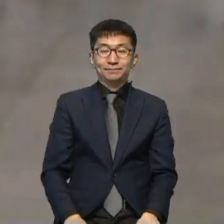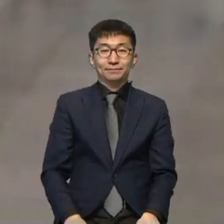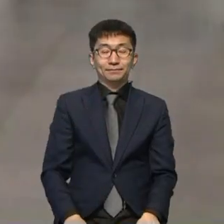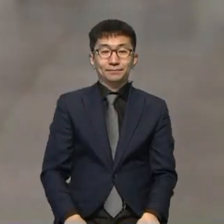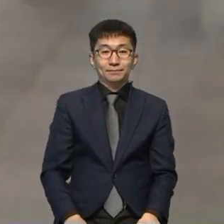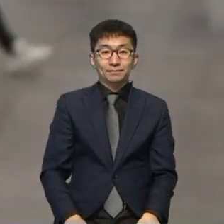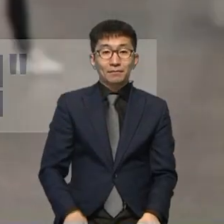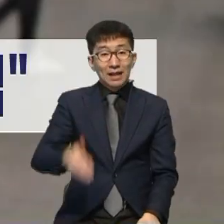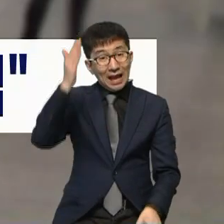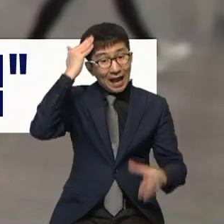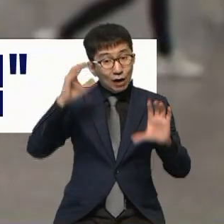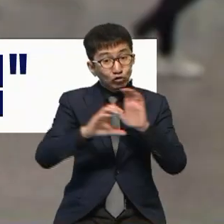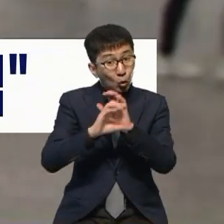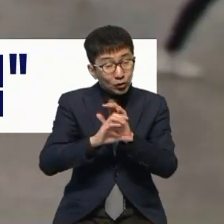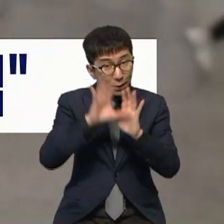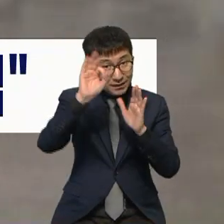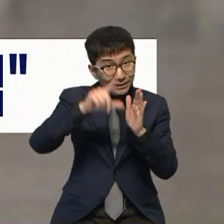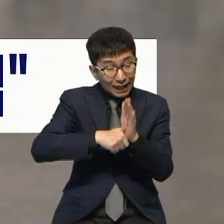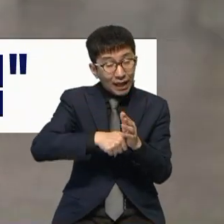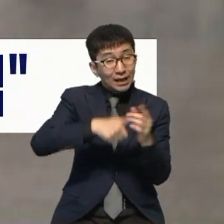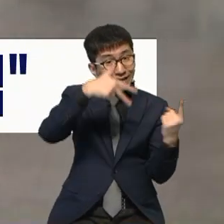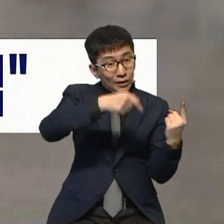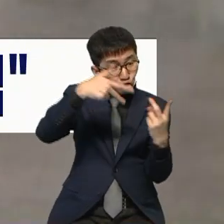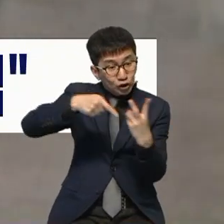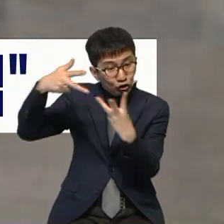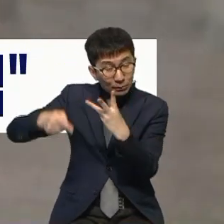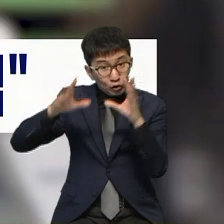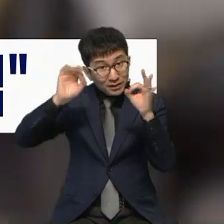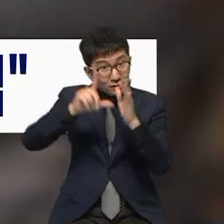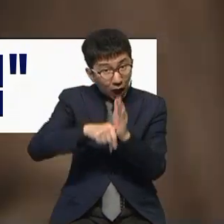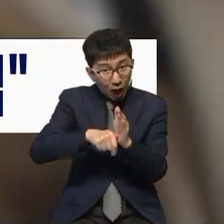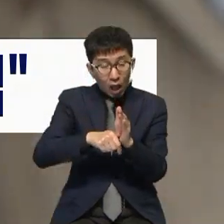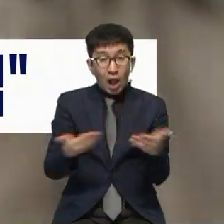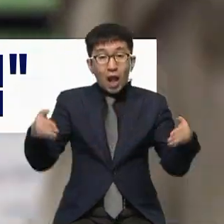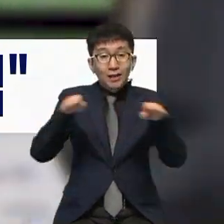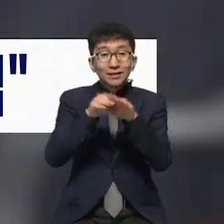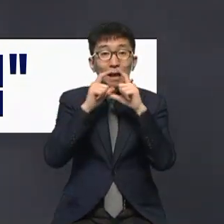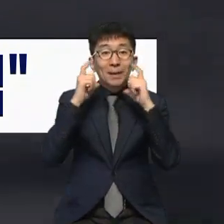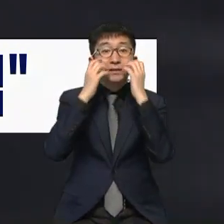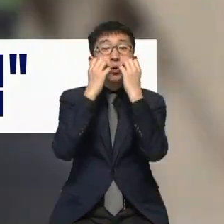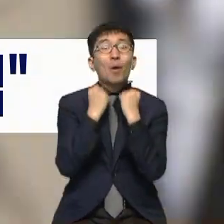국내 코로나 상황은 3주 연속 실내 마스크 완화 조건을 충족했는데 방역당국은